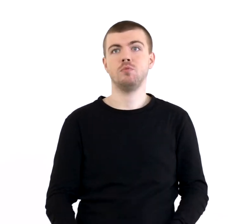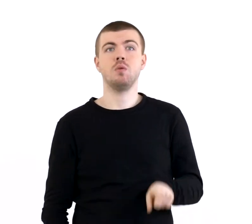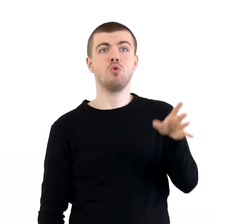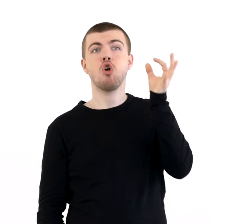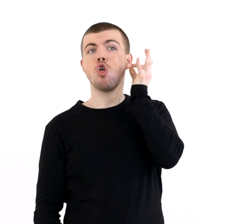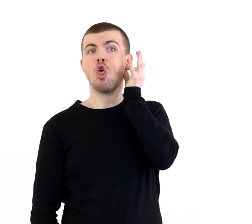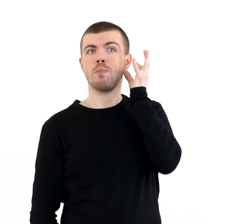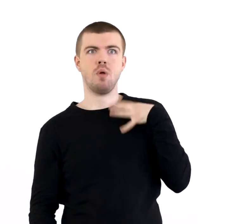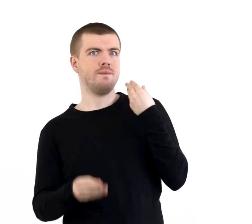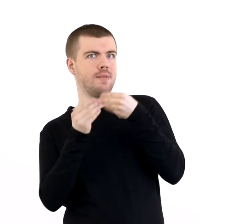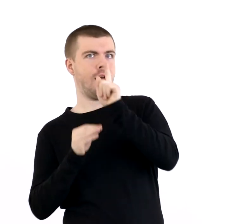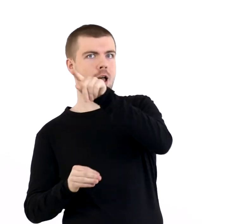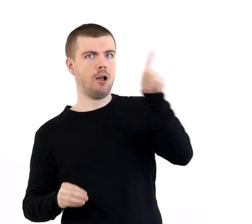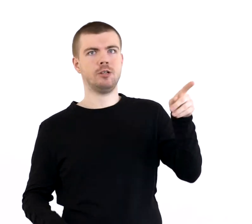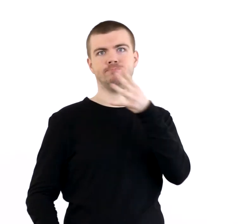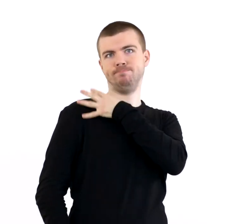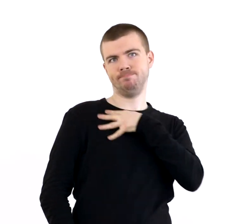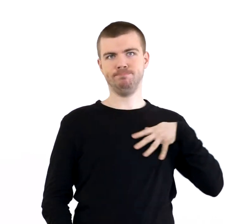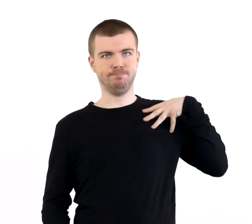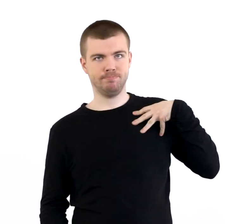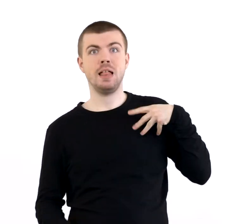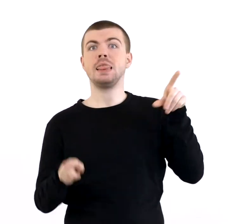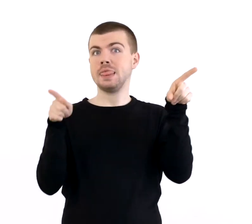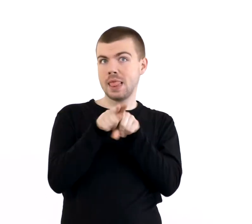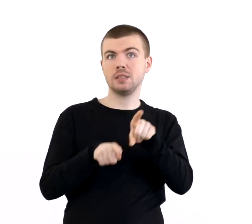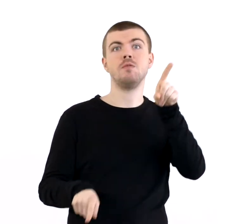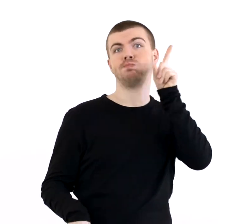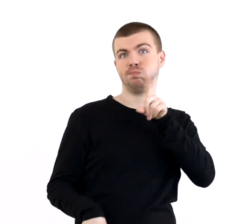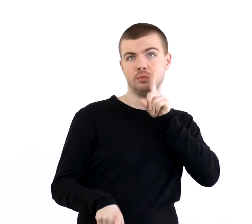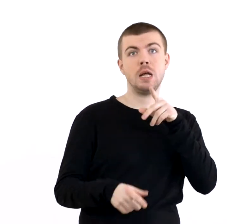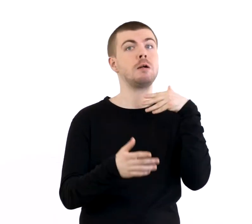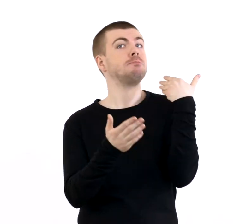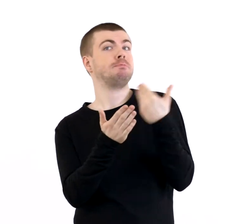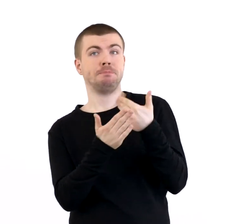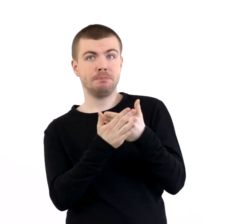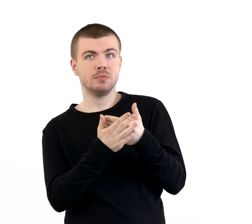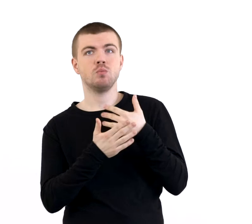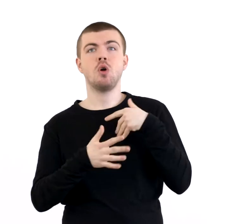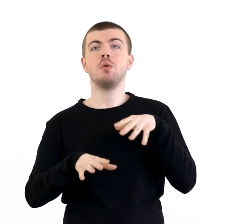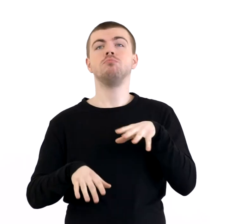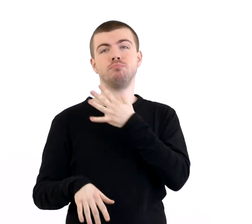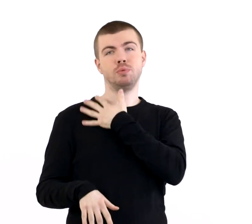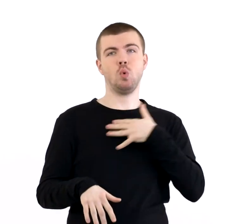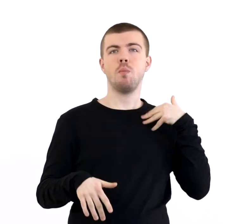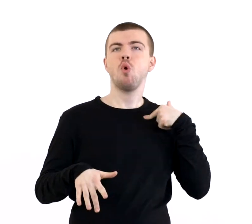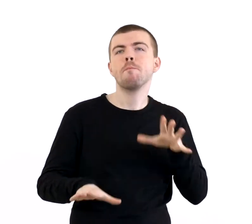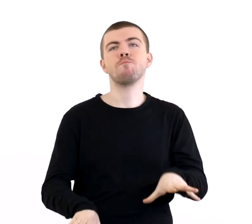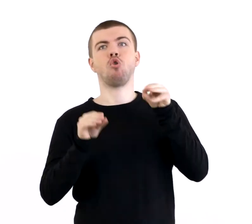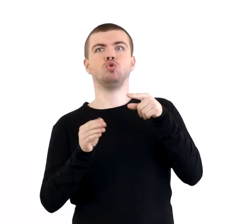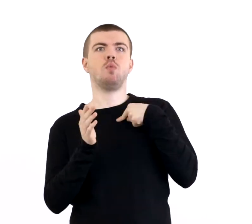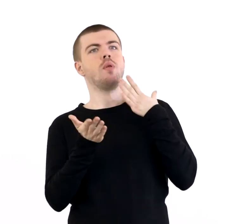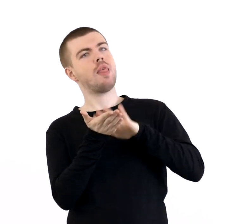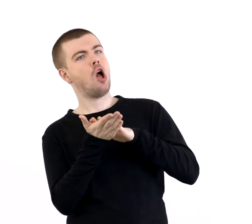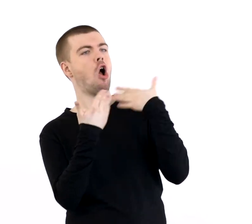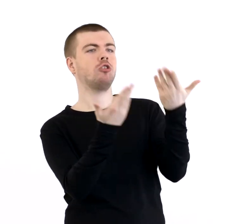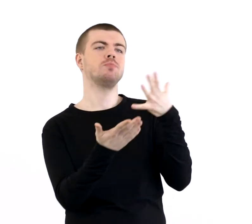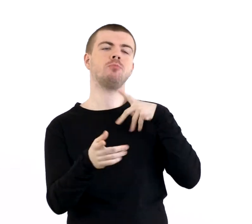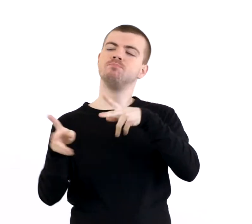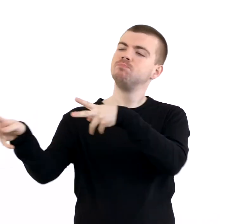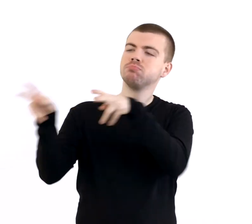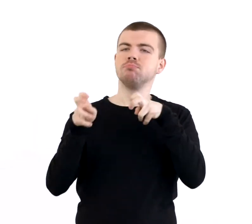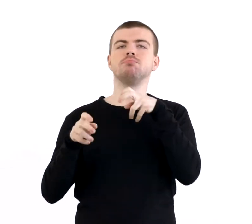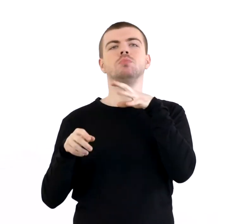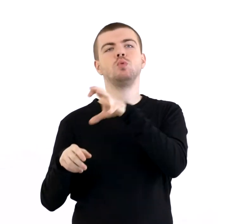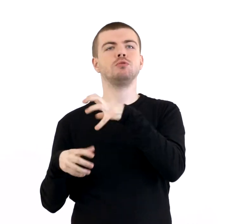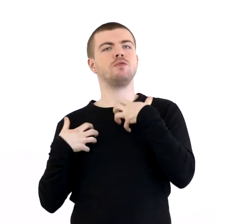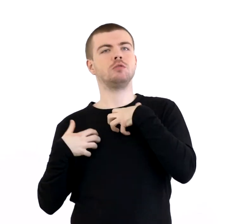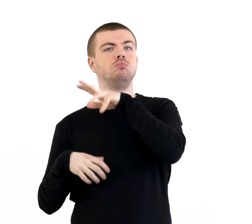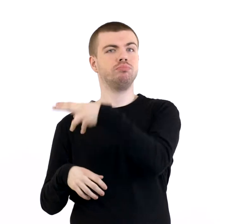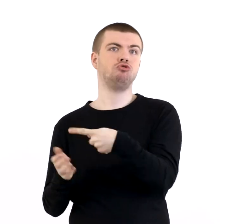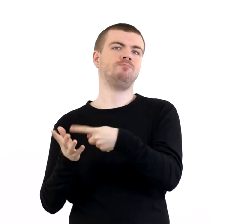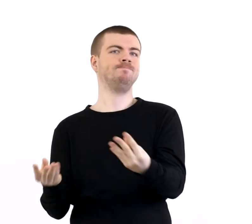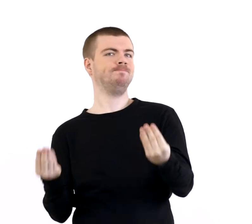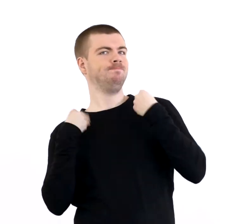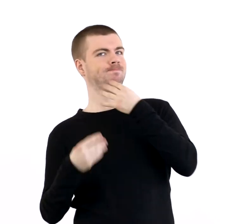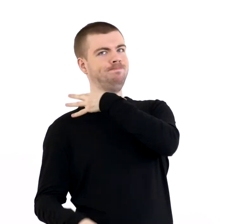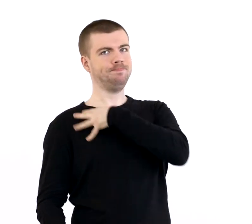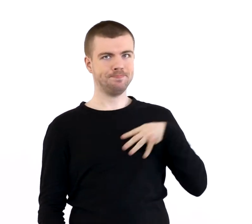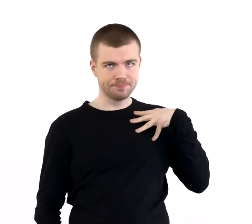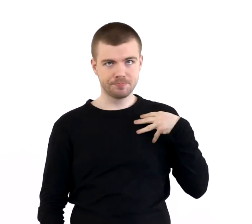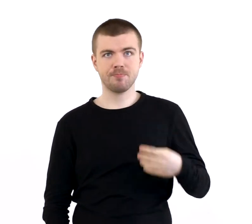Nosiły je przede wszystkim kobiety, ale także i mężczyźni, gdyż biżuteria stanowiła również trofeum myśliwskie lub łowieckie.